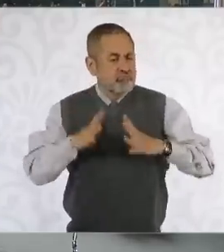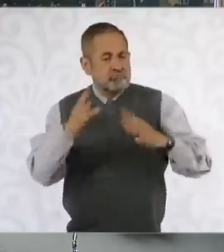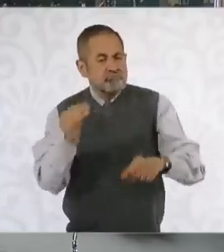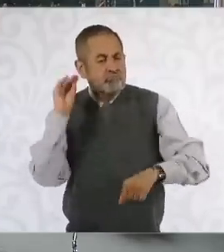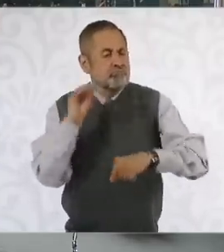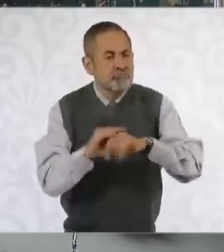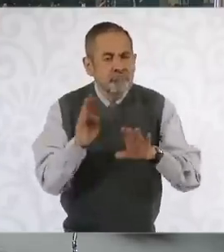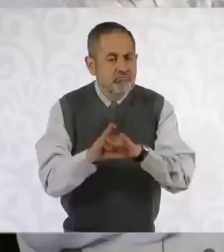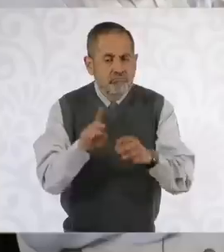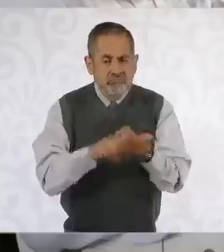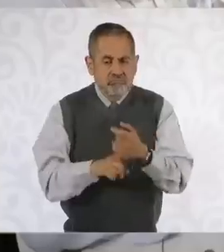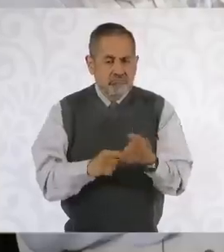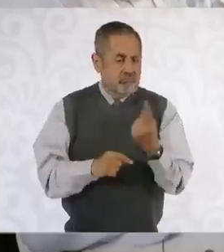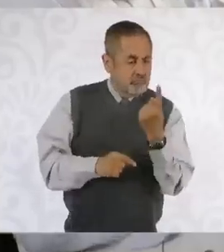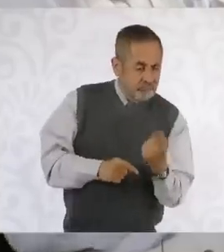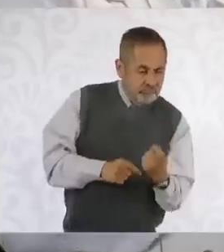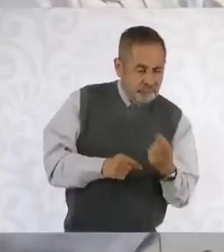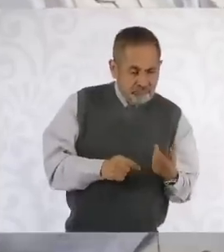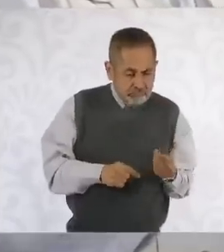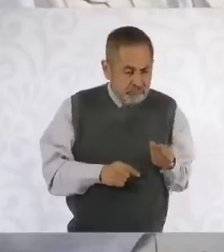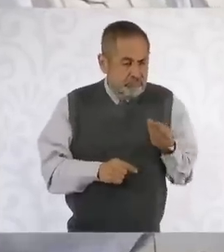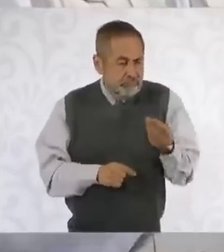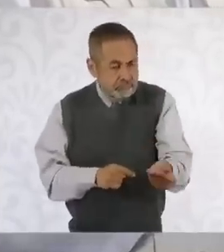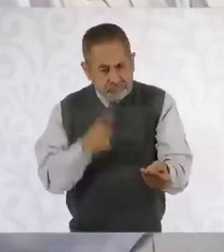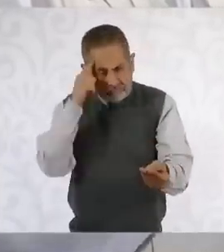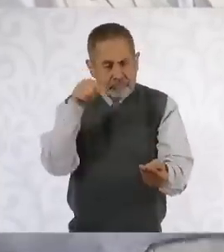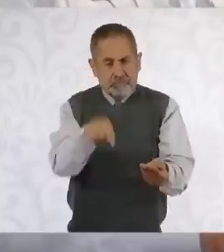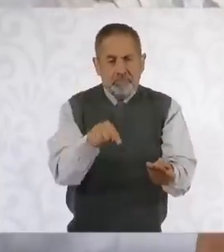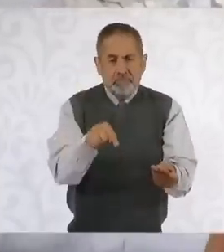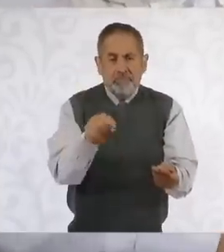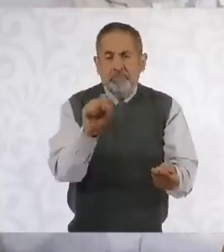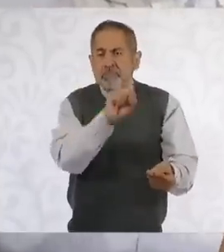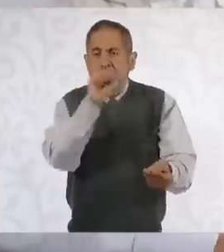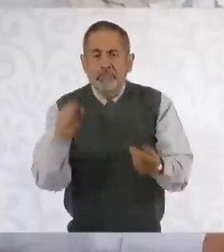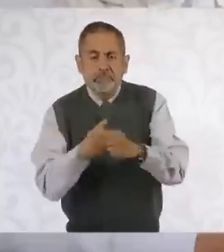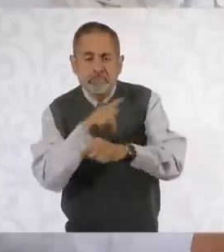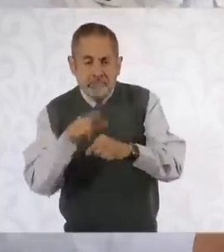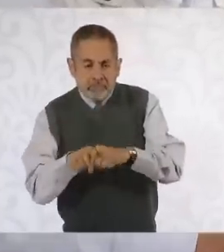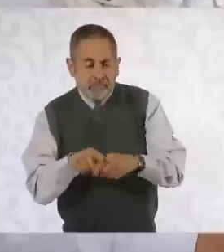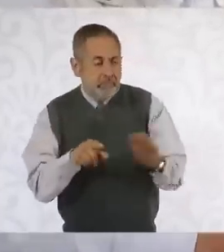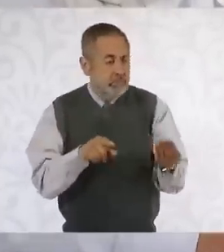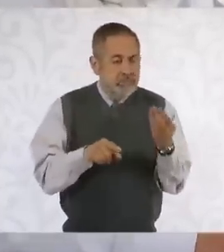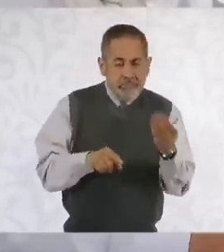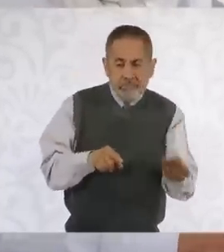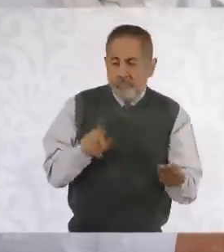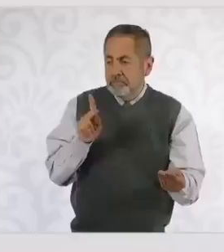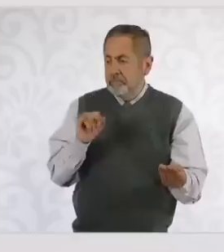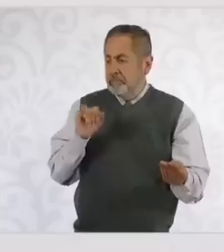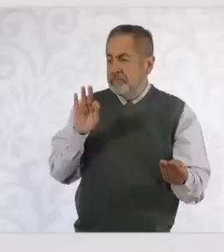que cada peso que se invierta en el sistema eh se traducir en un crecimiento para el pib estamos